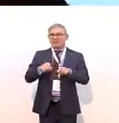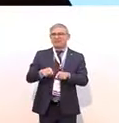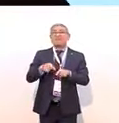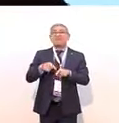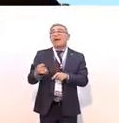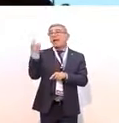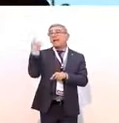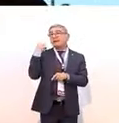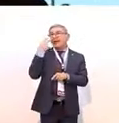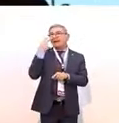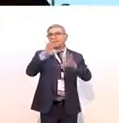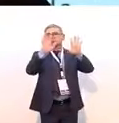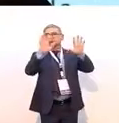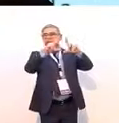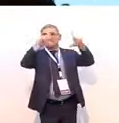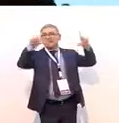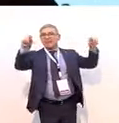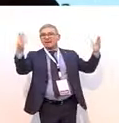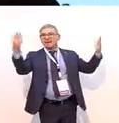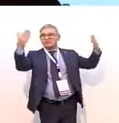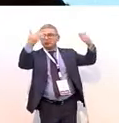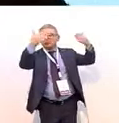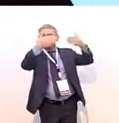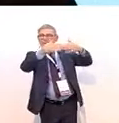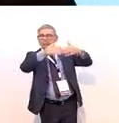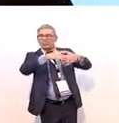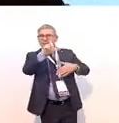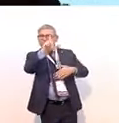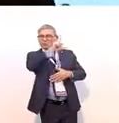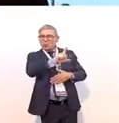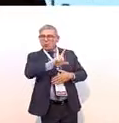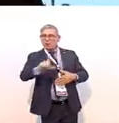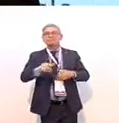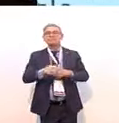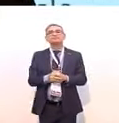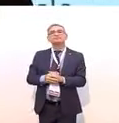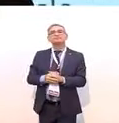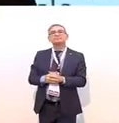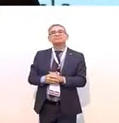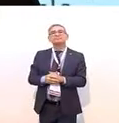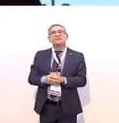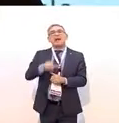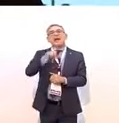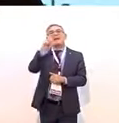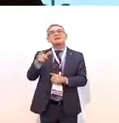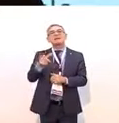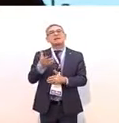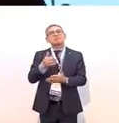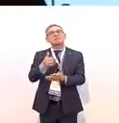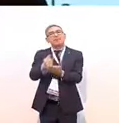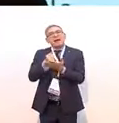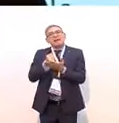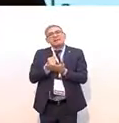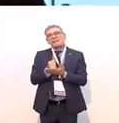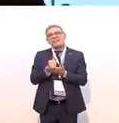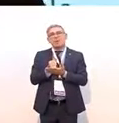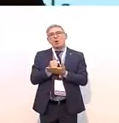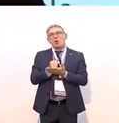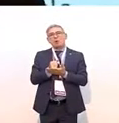da questa immagine è che l’Italia ha un patrimonio straordinariamente suggestivo che